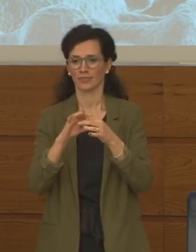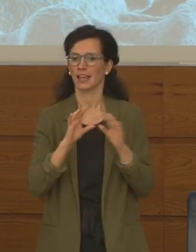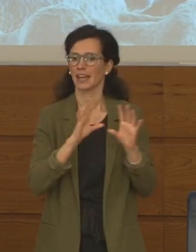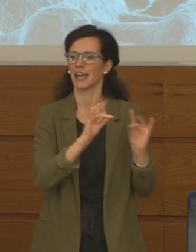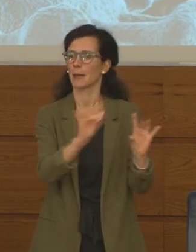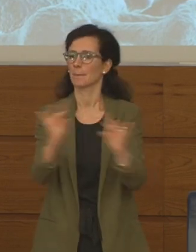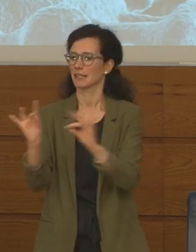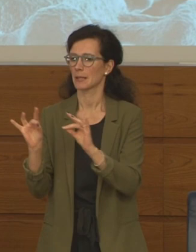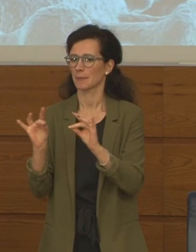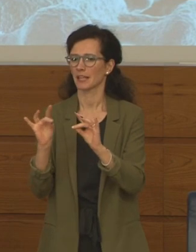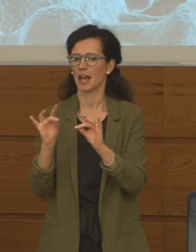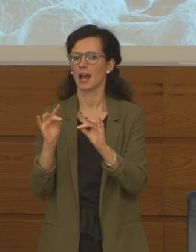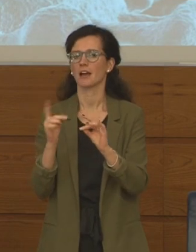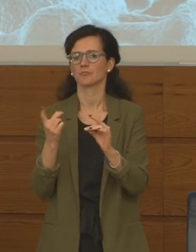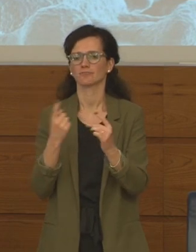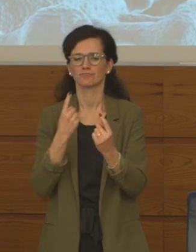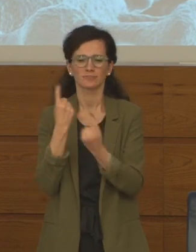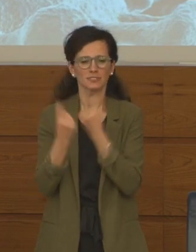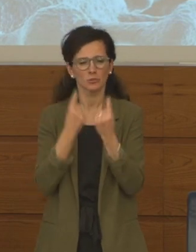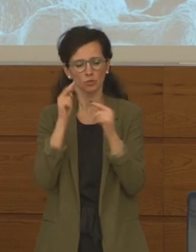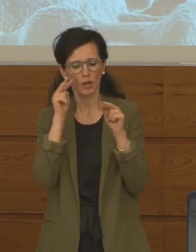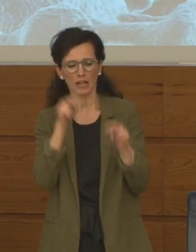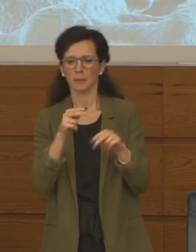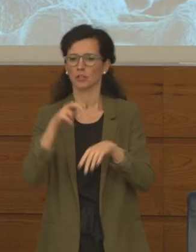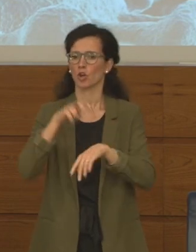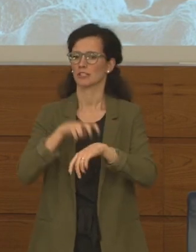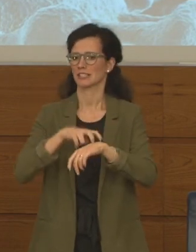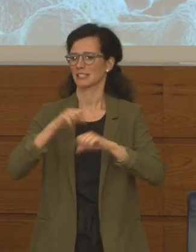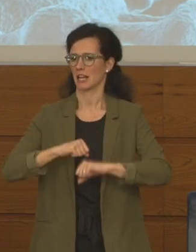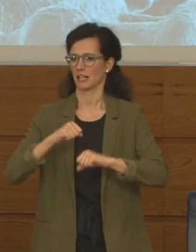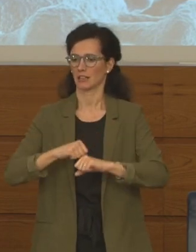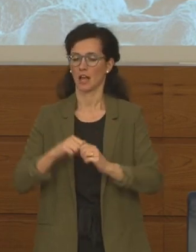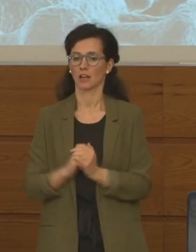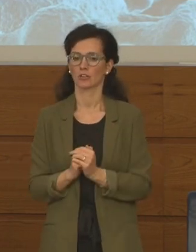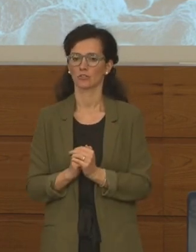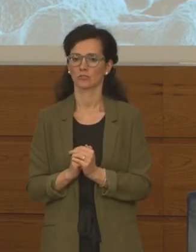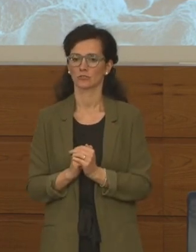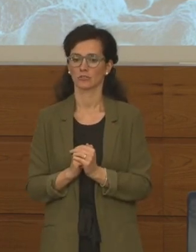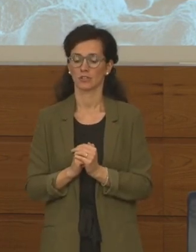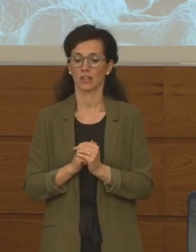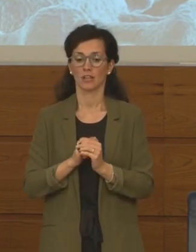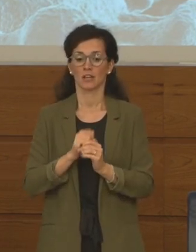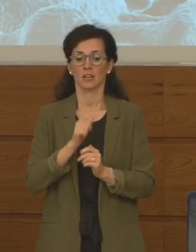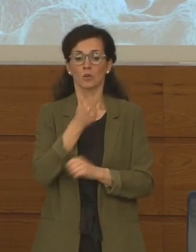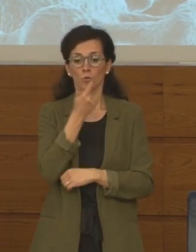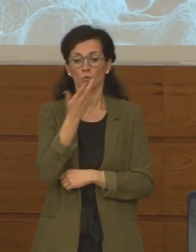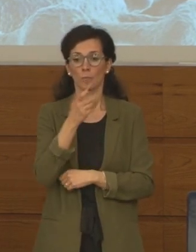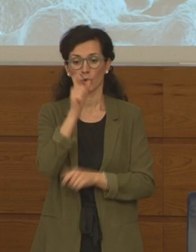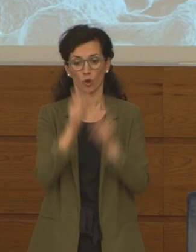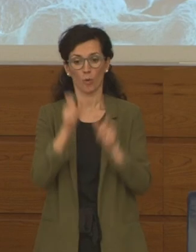aspetti sanitari. Il dato complessivo delle persone